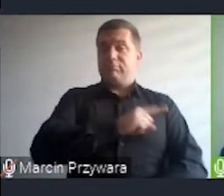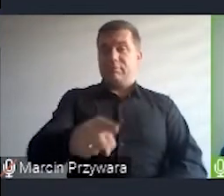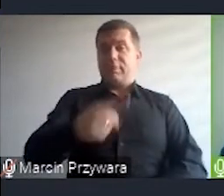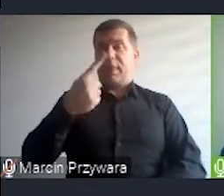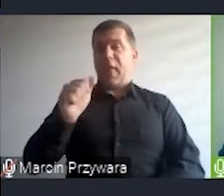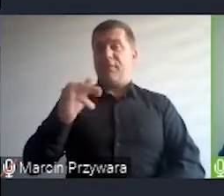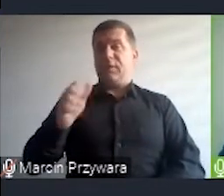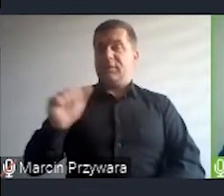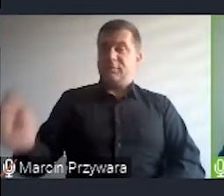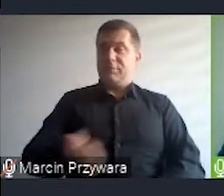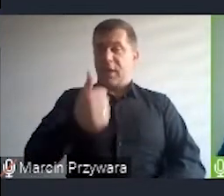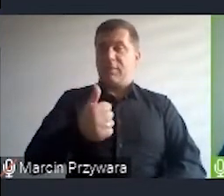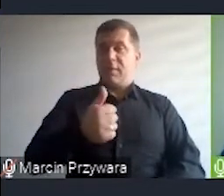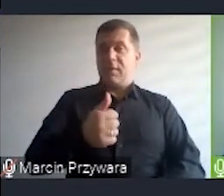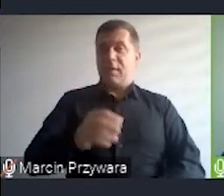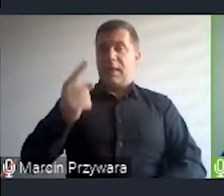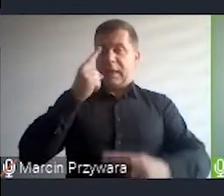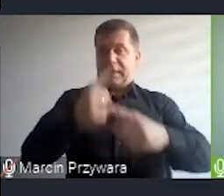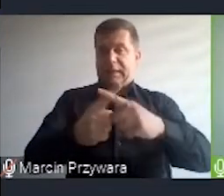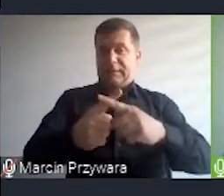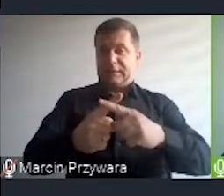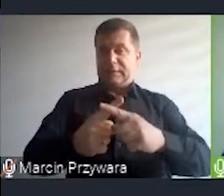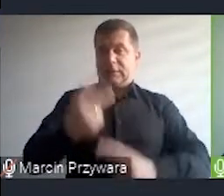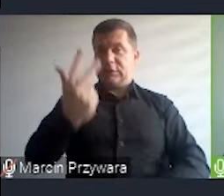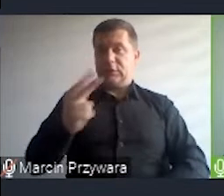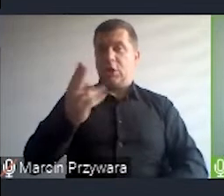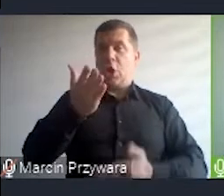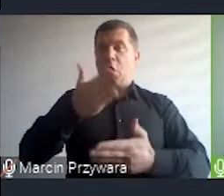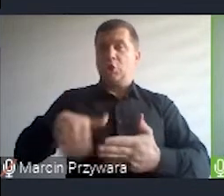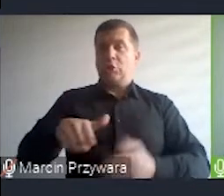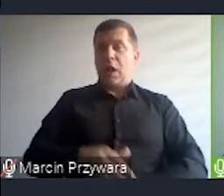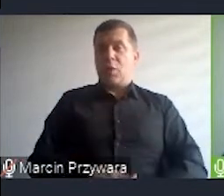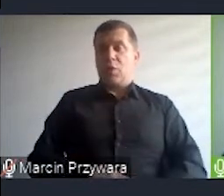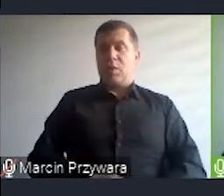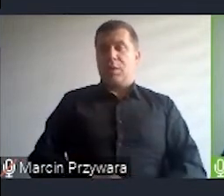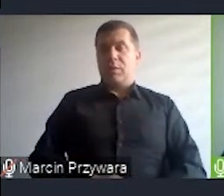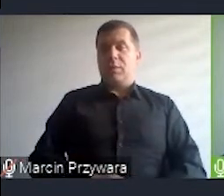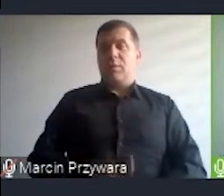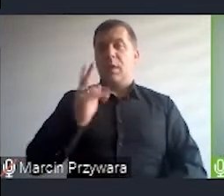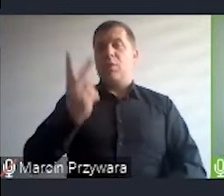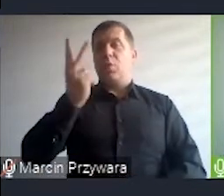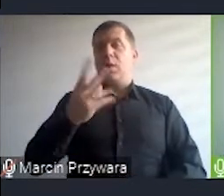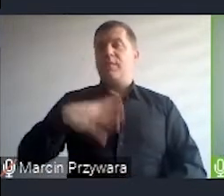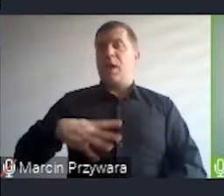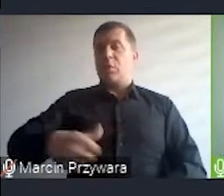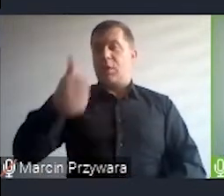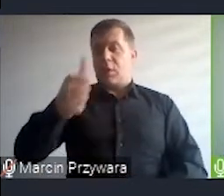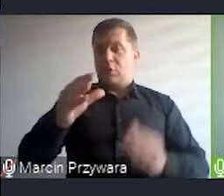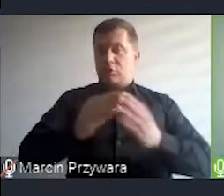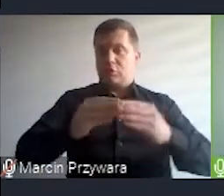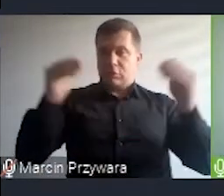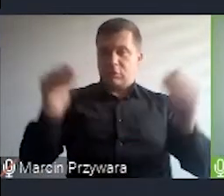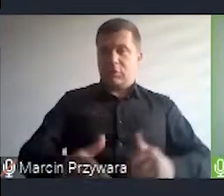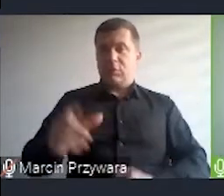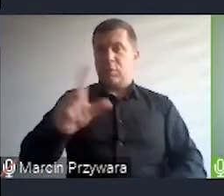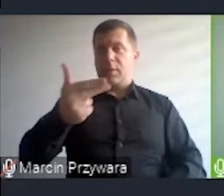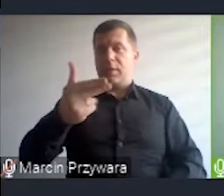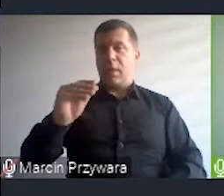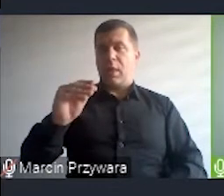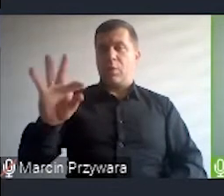Po pierwsze definicja spod litery „X” z 3 rozdziału, a po drugie wartość jednostkowa 10 000 złotych netto.